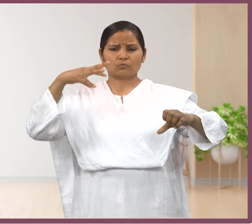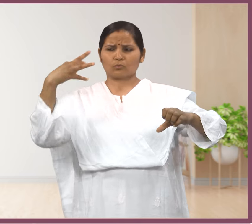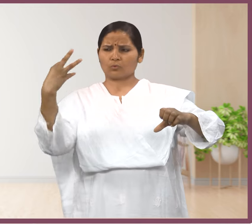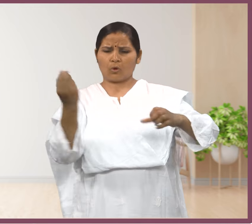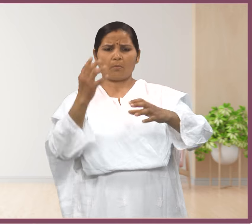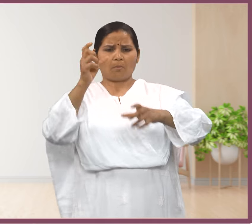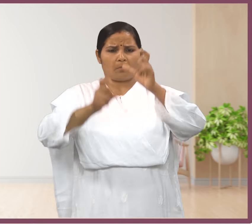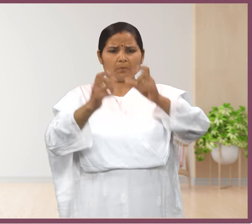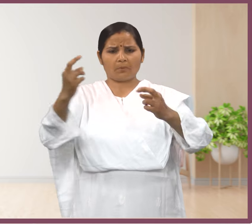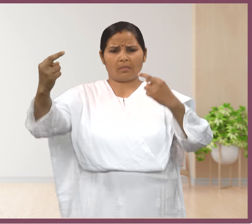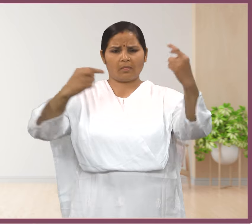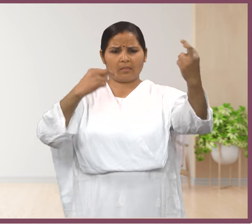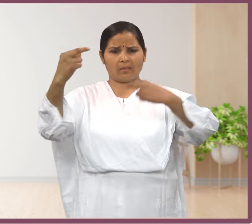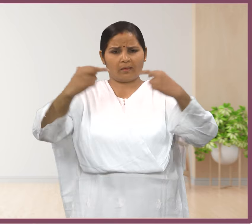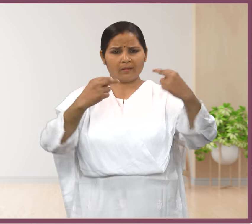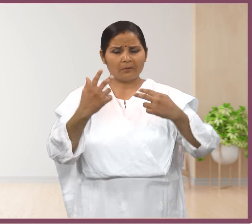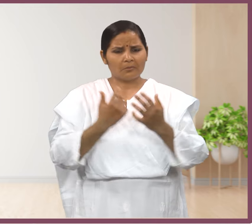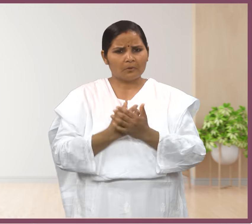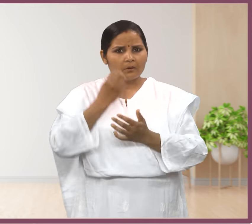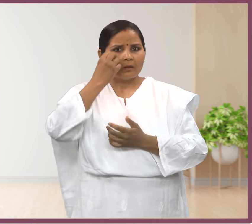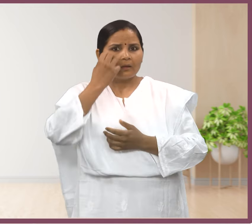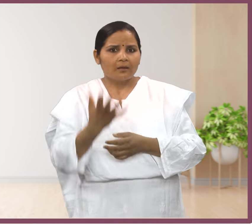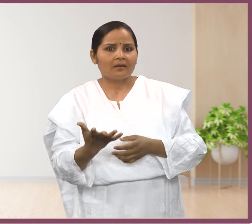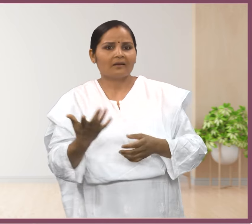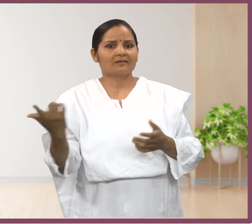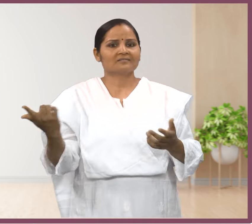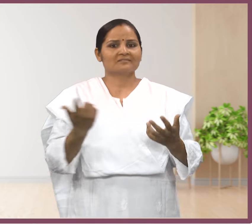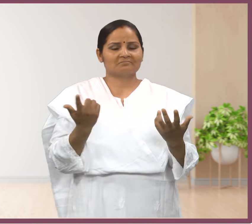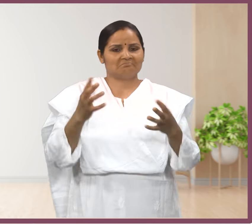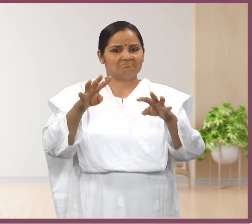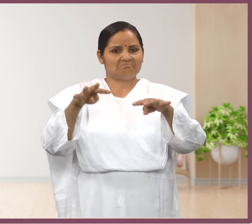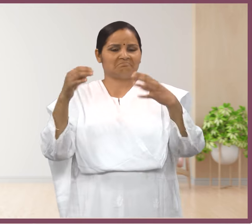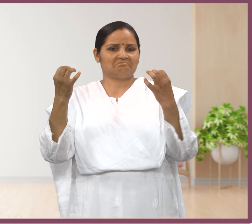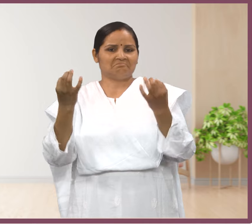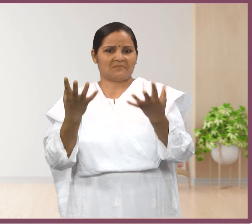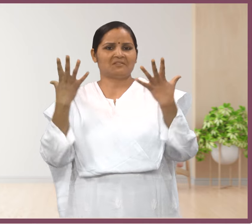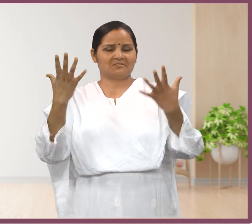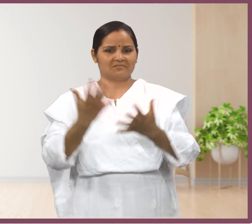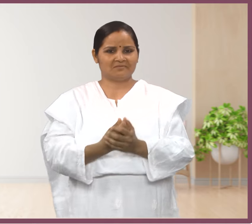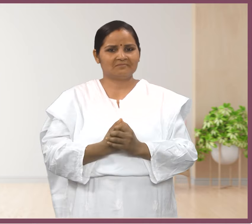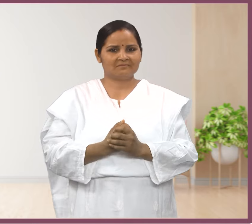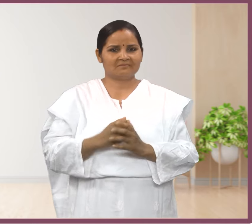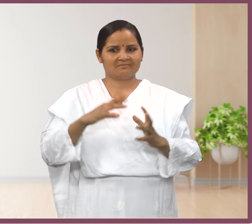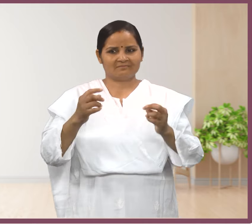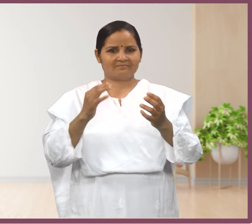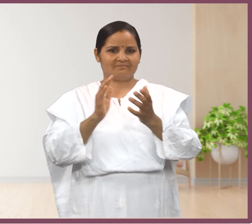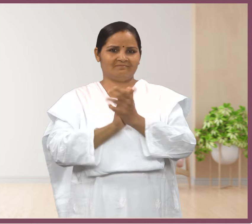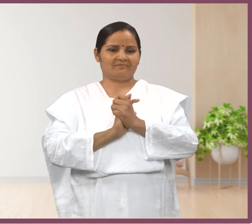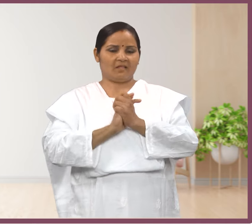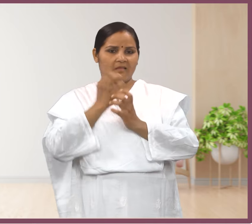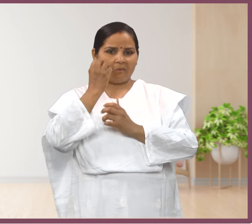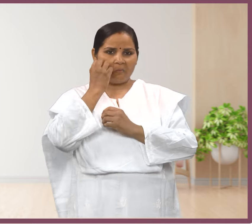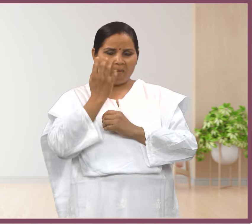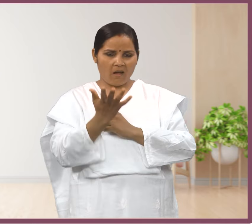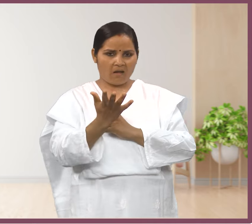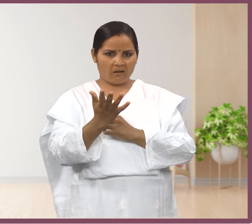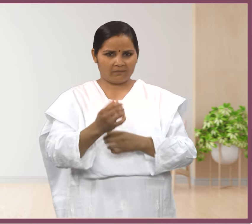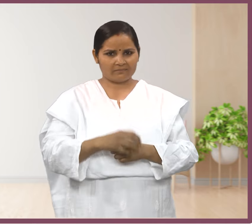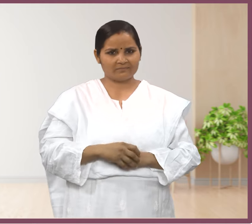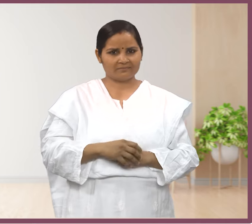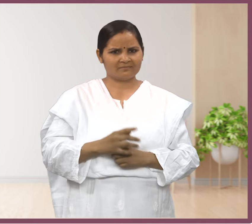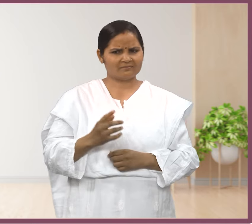అందరు చూస్తున్నారు, ఈ దృశ్యం ఎంత అద్భుతంగా ఉందంటే, అందరూ చూసి ఆశ్చర్యపోయారు,